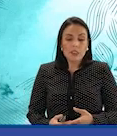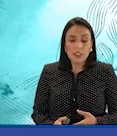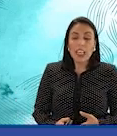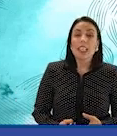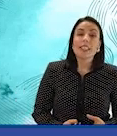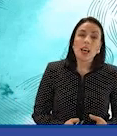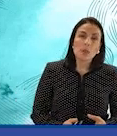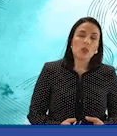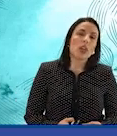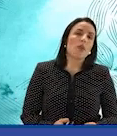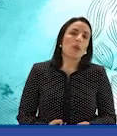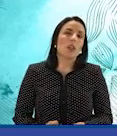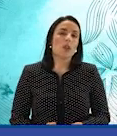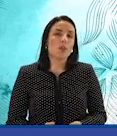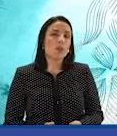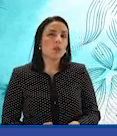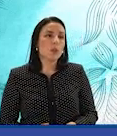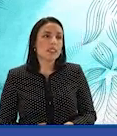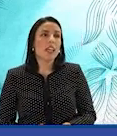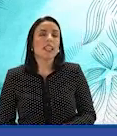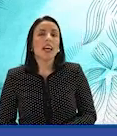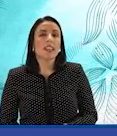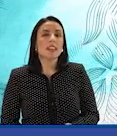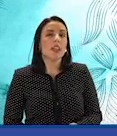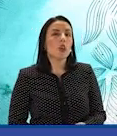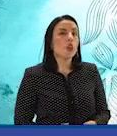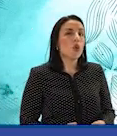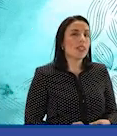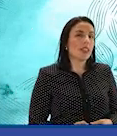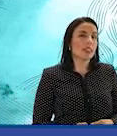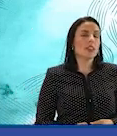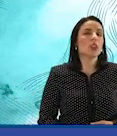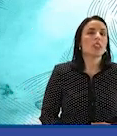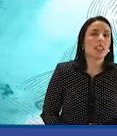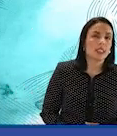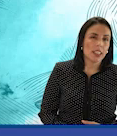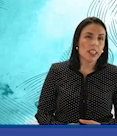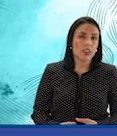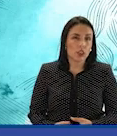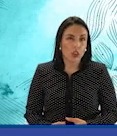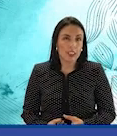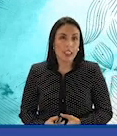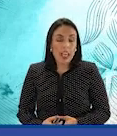finalizamos la aprobación presupuestaria atendiendo 983 gestiones.